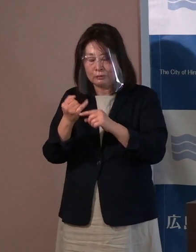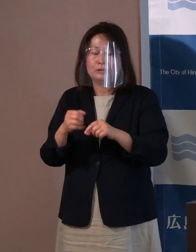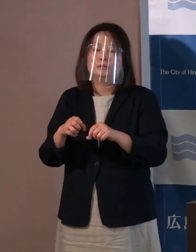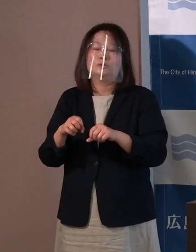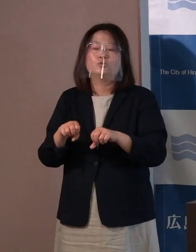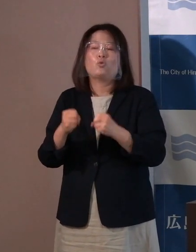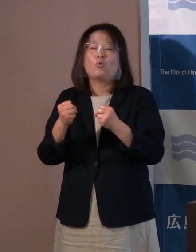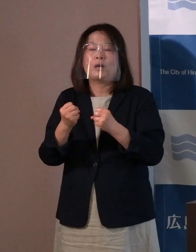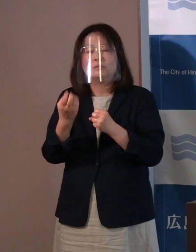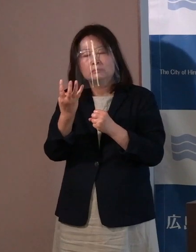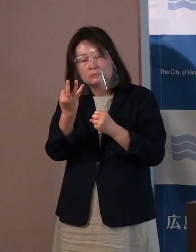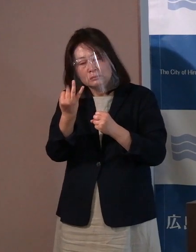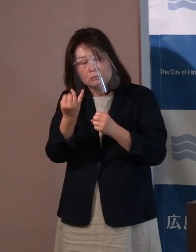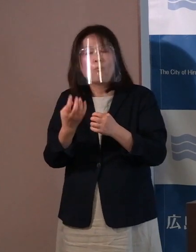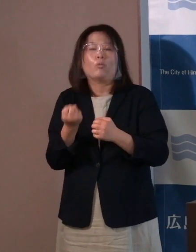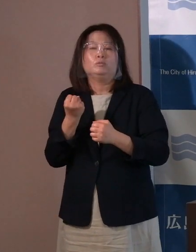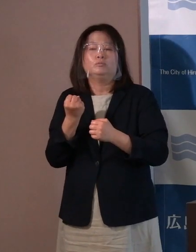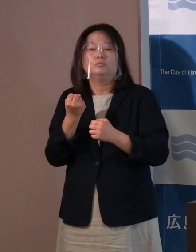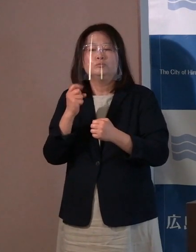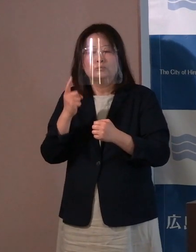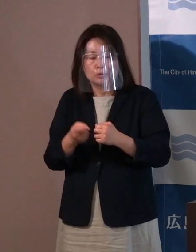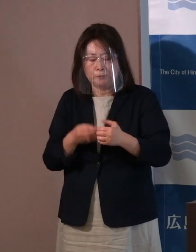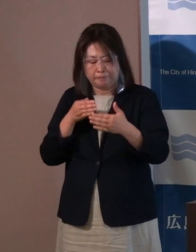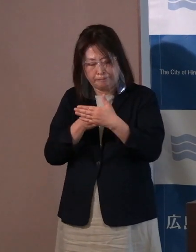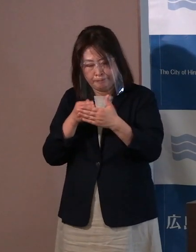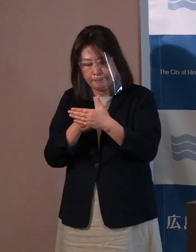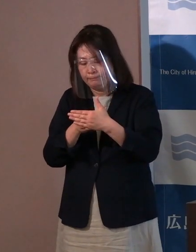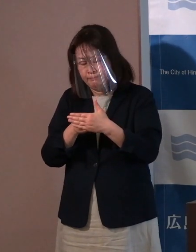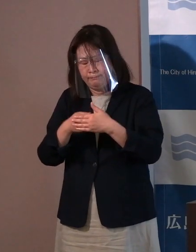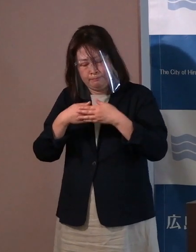その障害を乗り越えるということをやって､